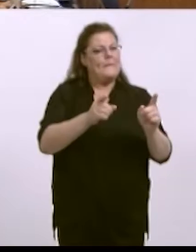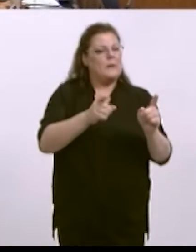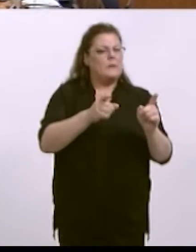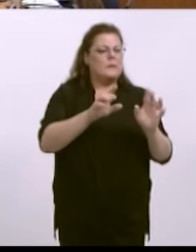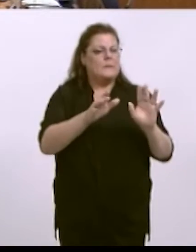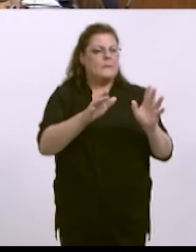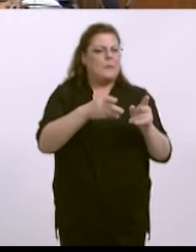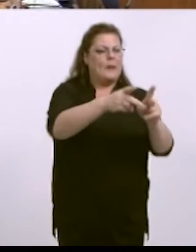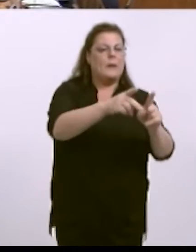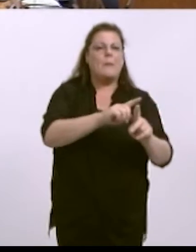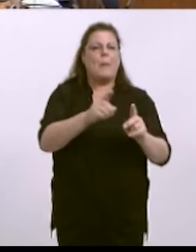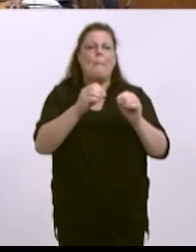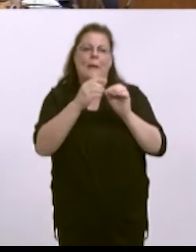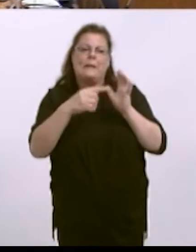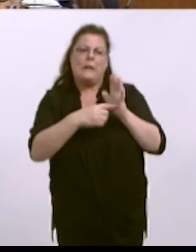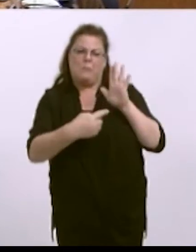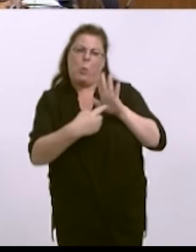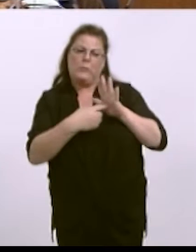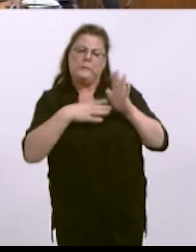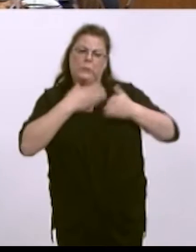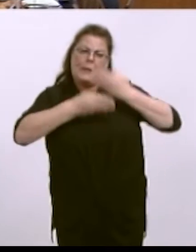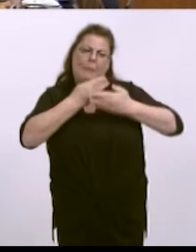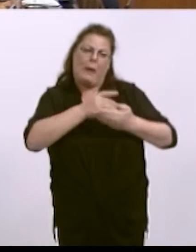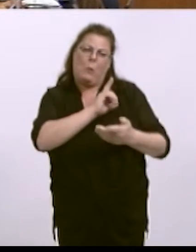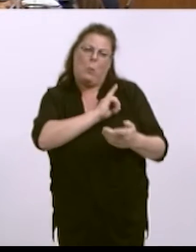lan hyd nawr. Paul Davies: Brif Weinidog, mae mynediad at